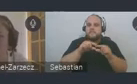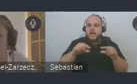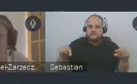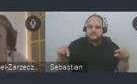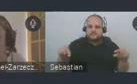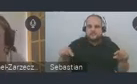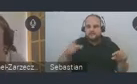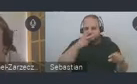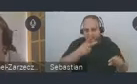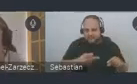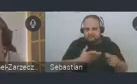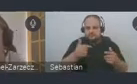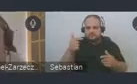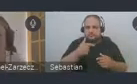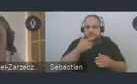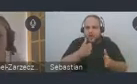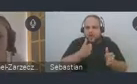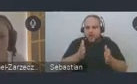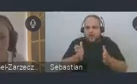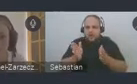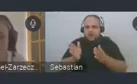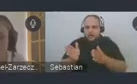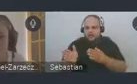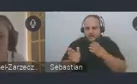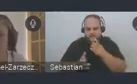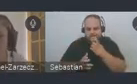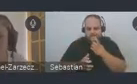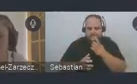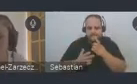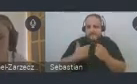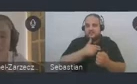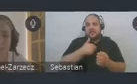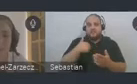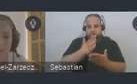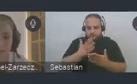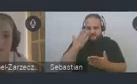Zobaczcie, musimy przechodzić krok po kroku, bo to, co jest dla nas intuicyjne i proste,